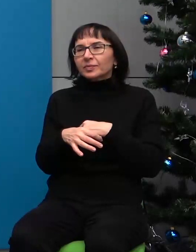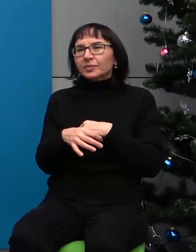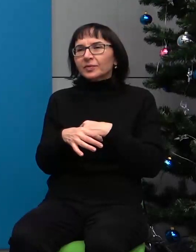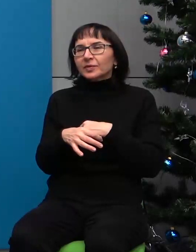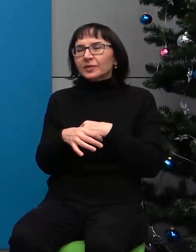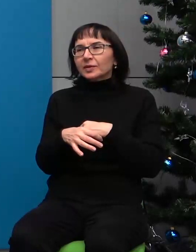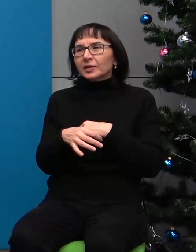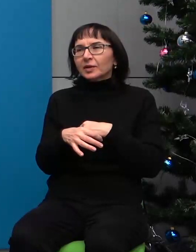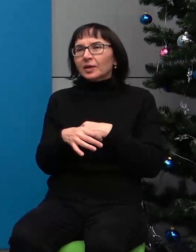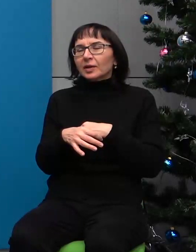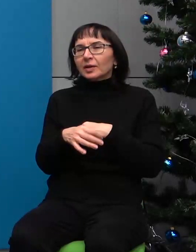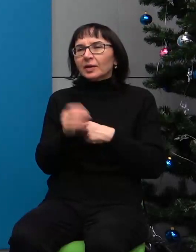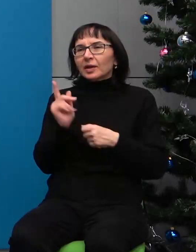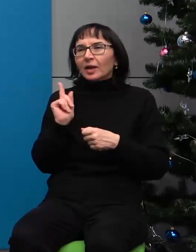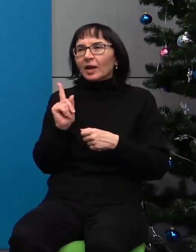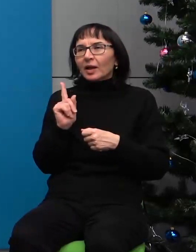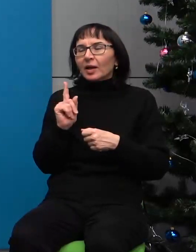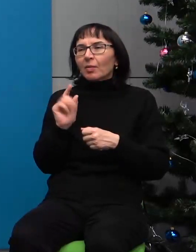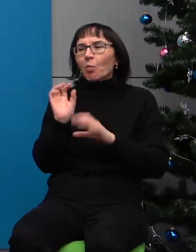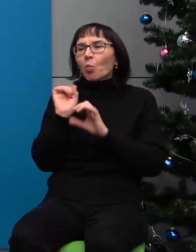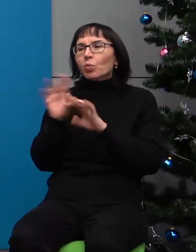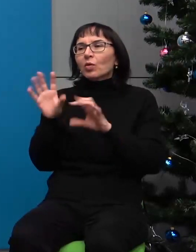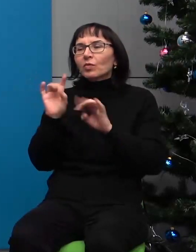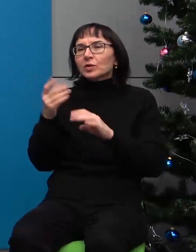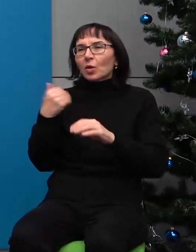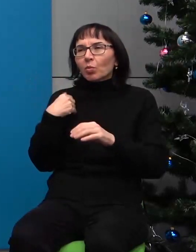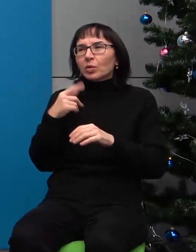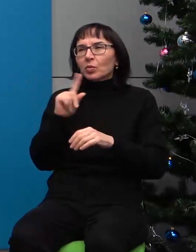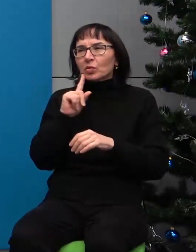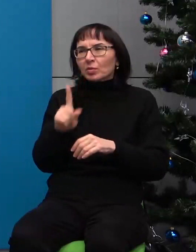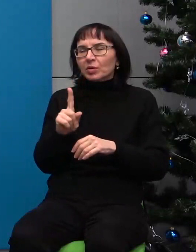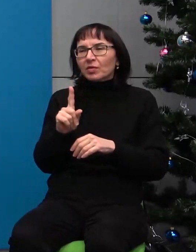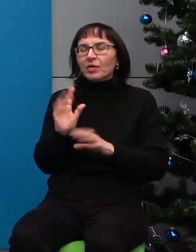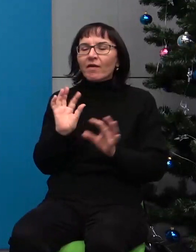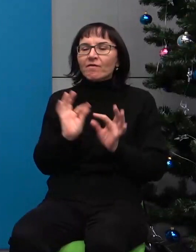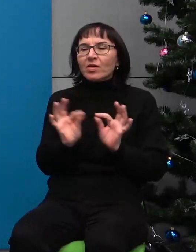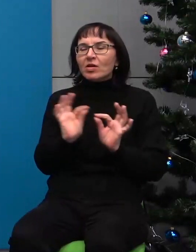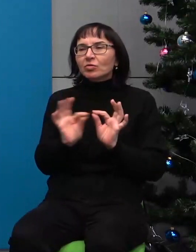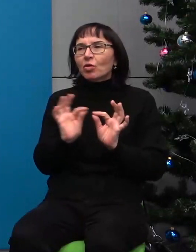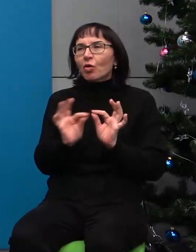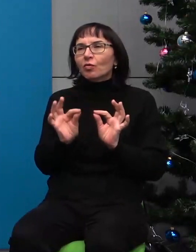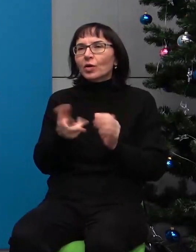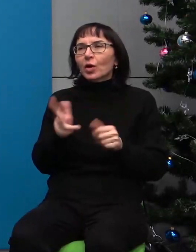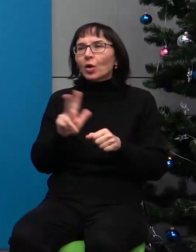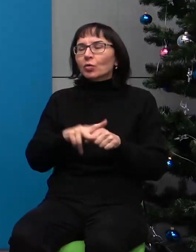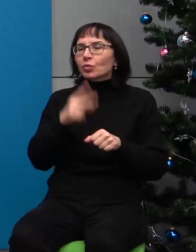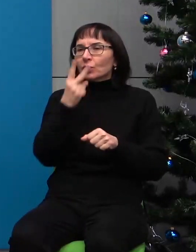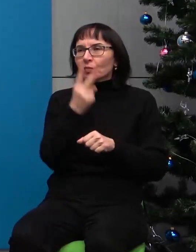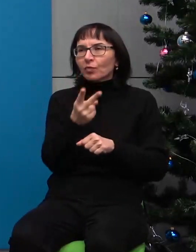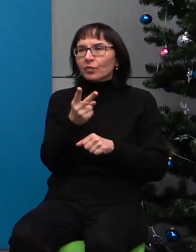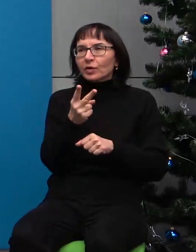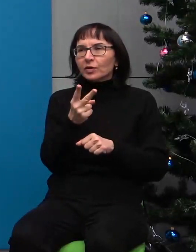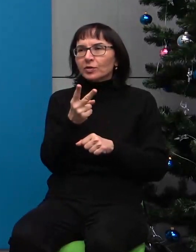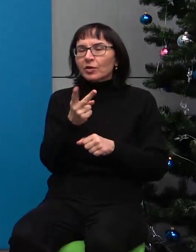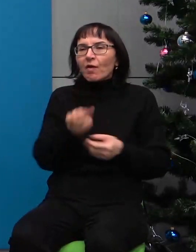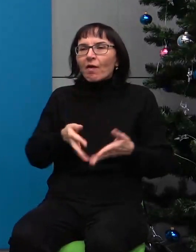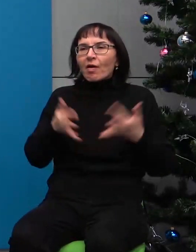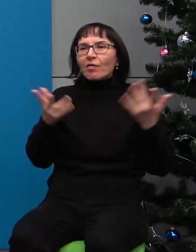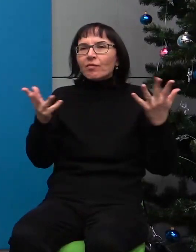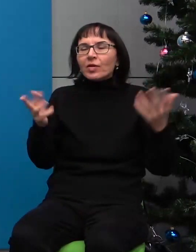ale w każdym razie ten profesor był naprawdę wyjątkowym profesorem. To był taki profesor, który po prostu widzi. On wiele rzeczy widział i słyszał